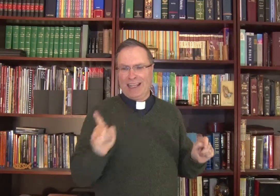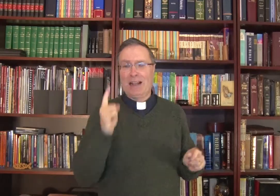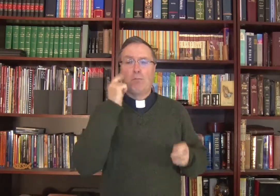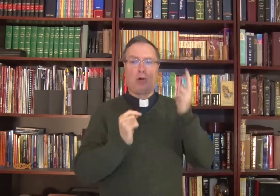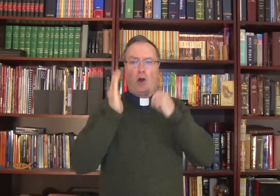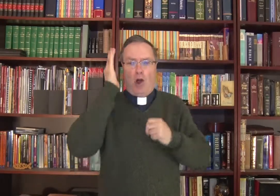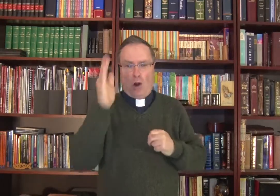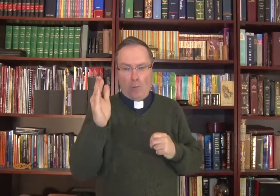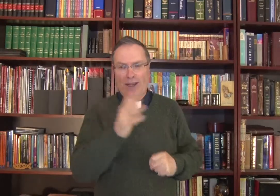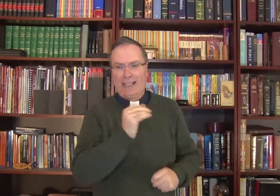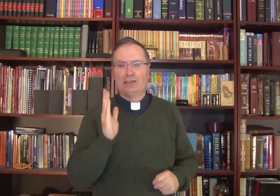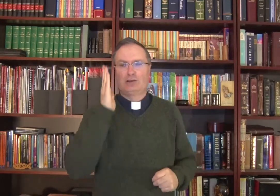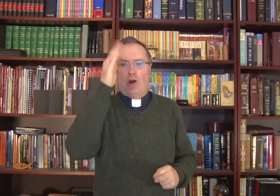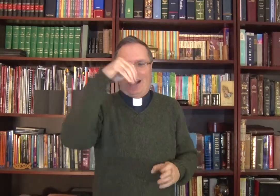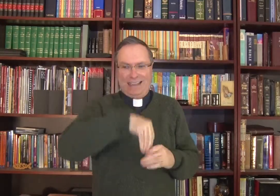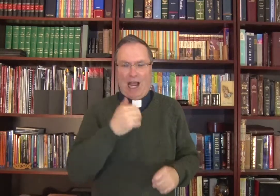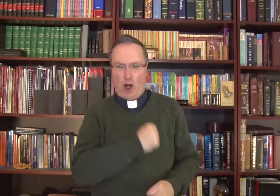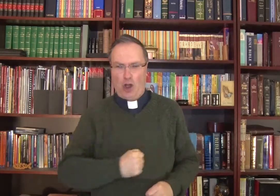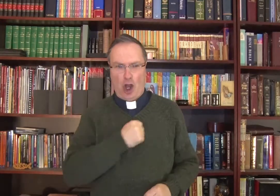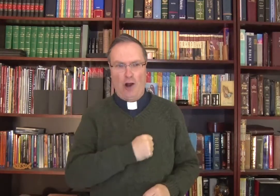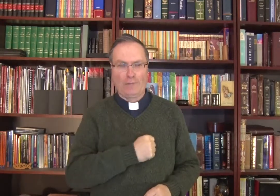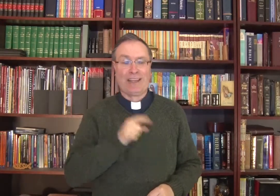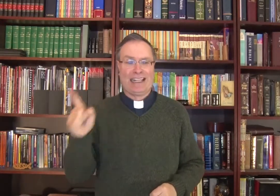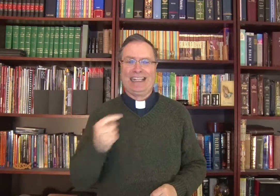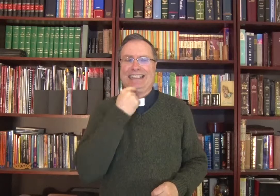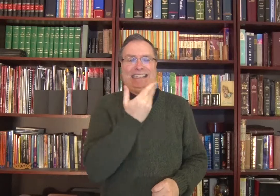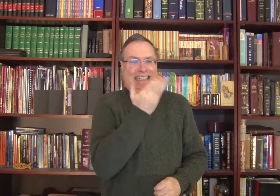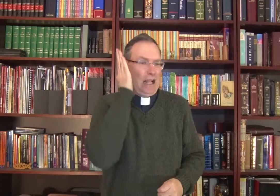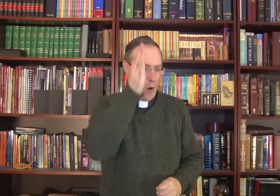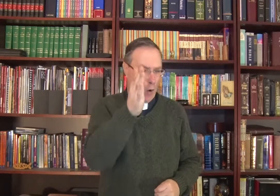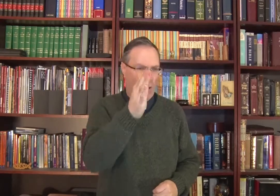Ils pleureront et seront dans le deuil; ils diront: